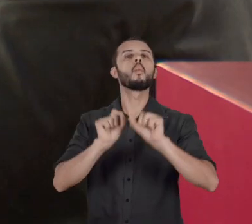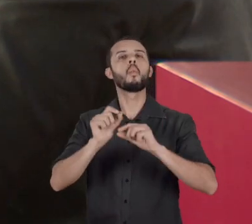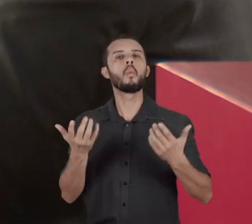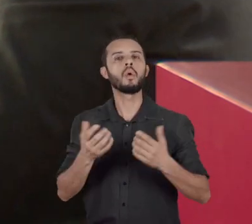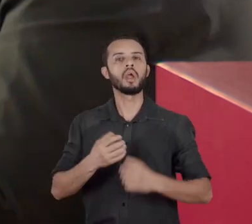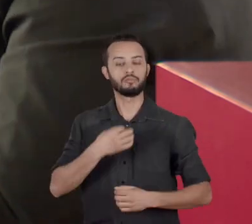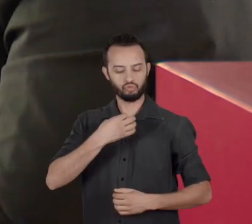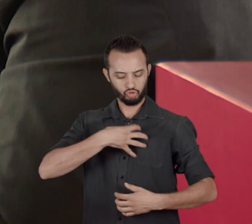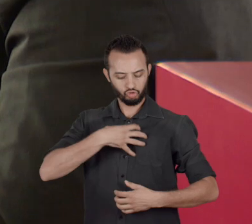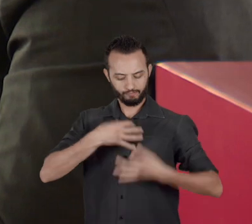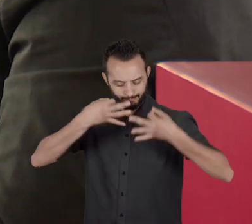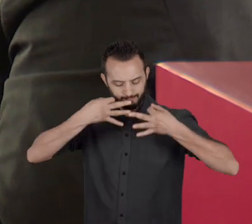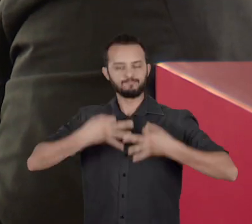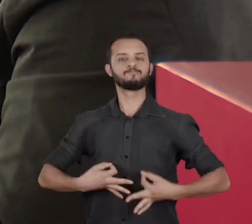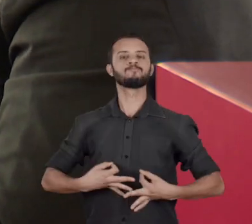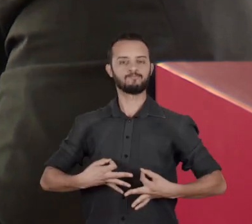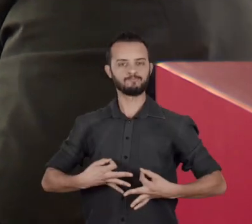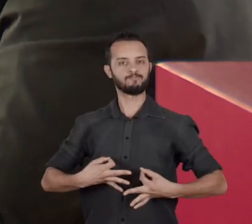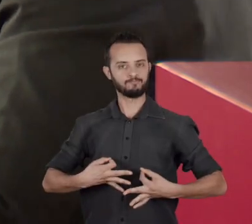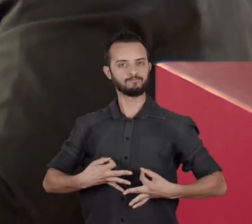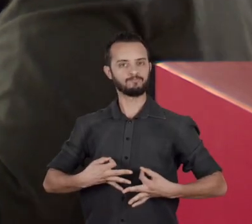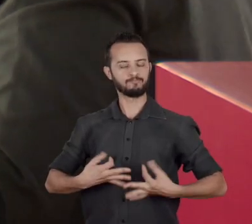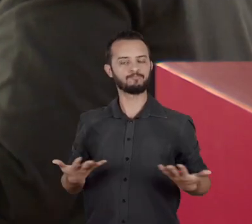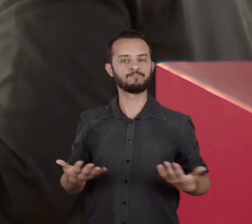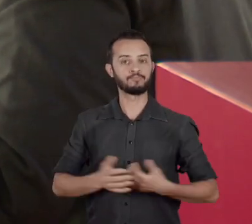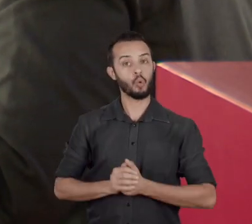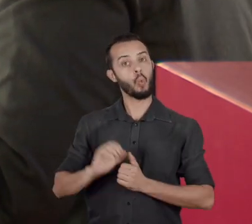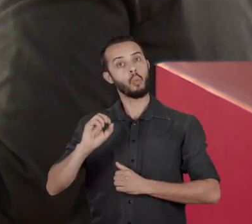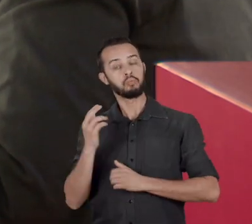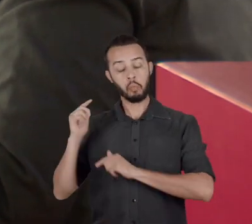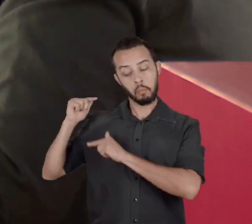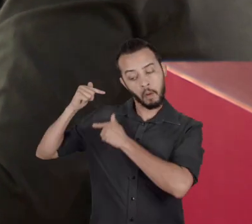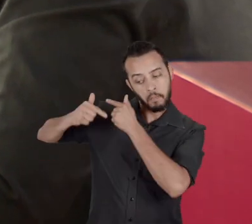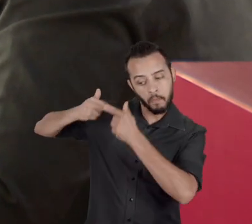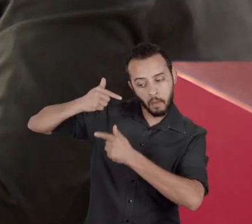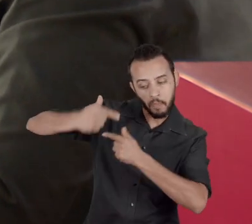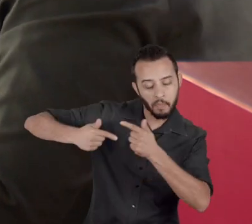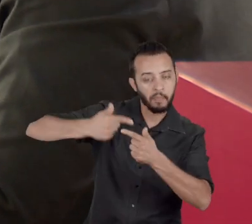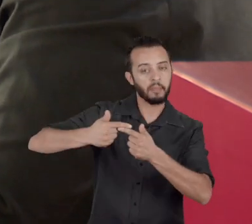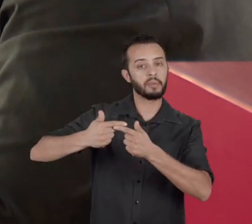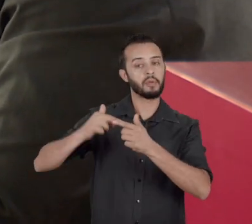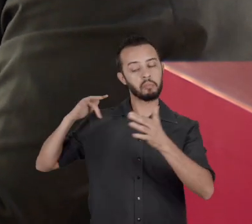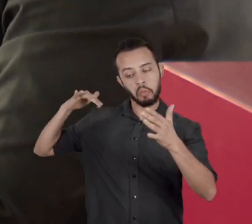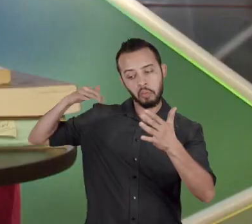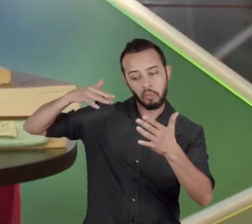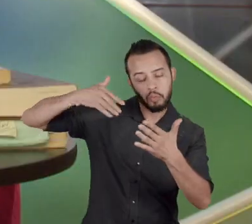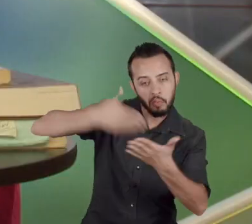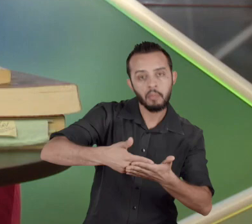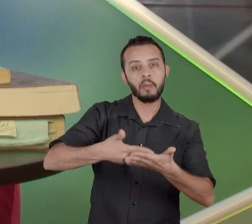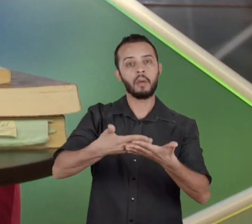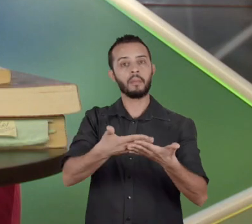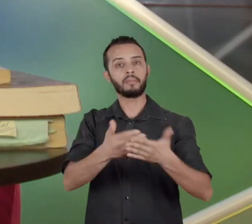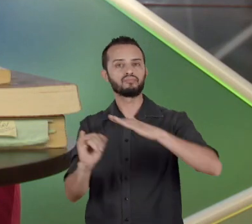como algo que é simplesmente herdado, pelo tempo, pela tradição pelas instituições.